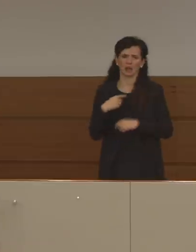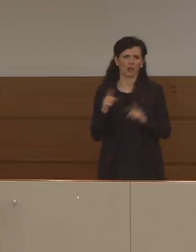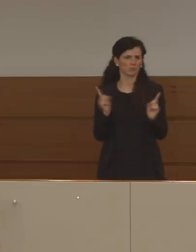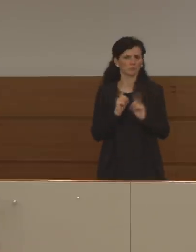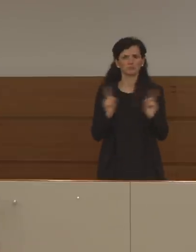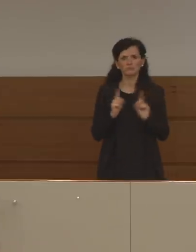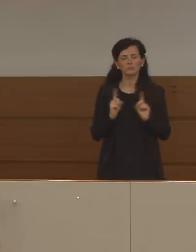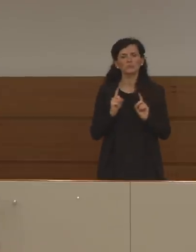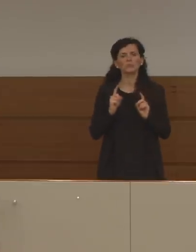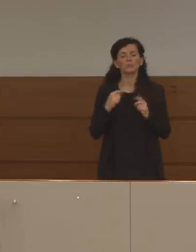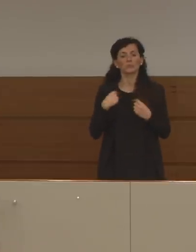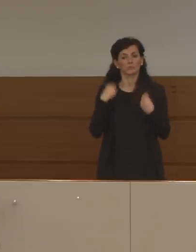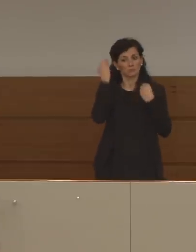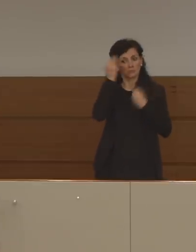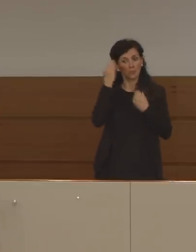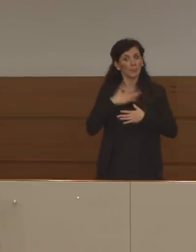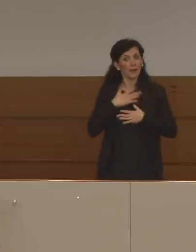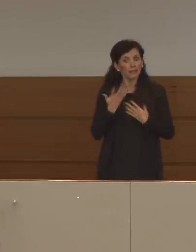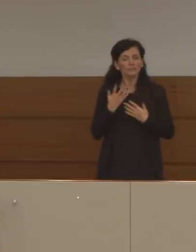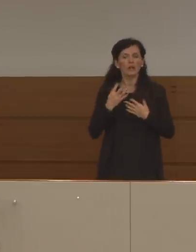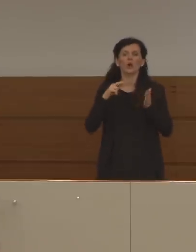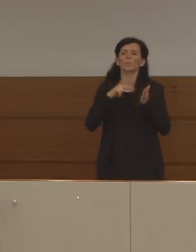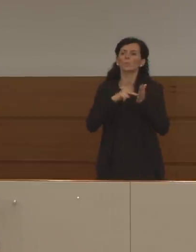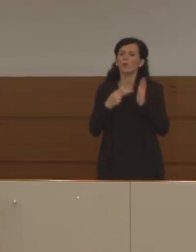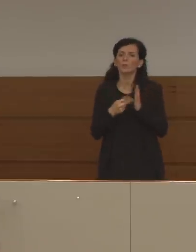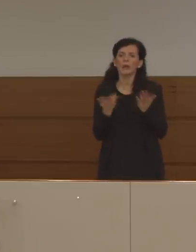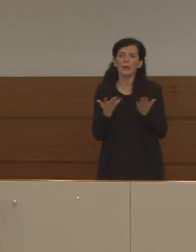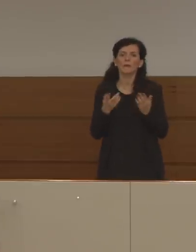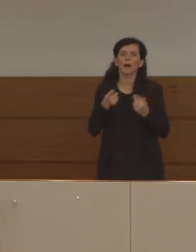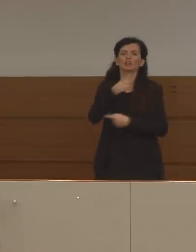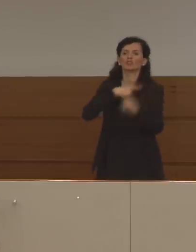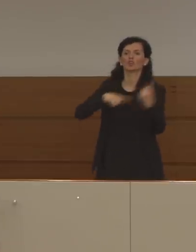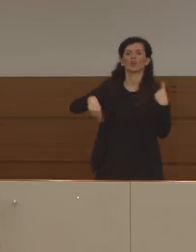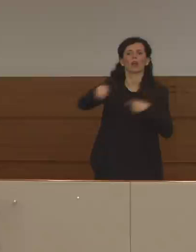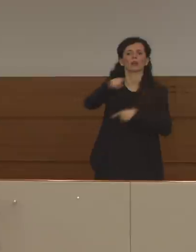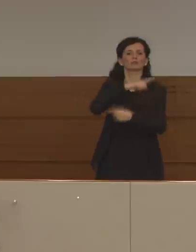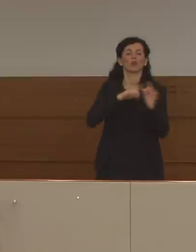problema di circolazione del virus che forse è un po' più alta di